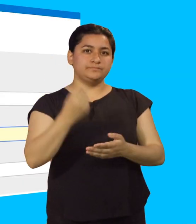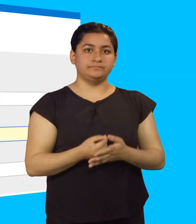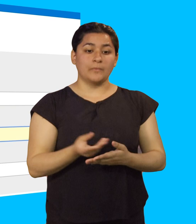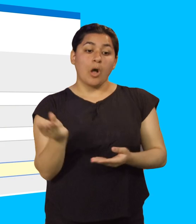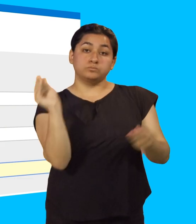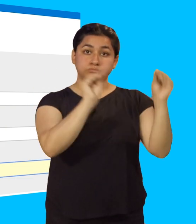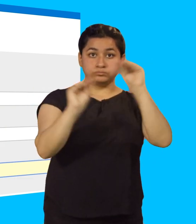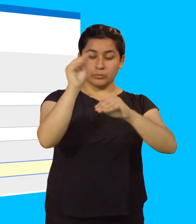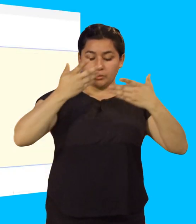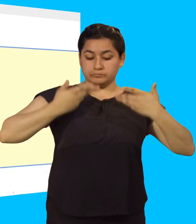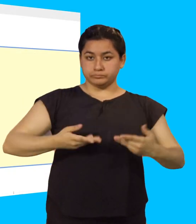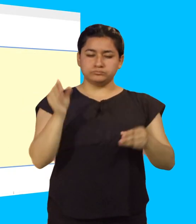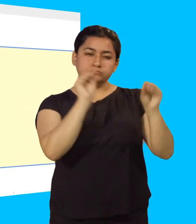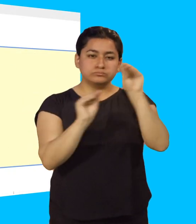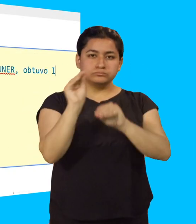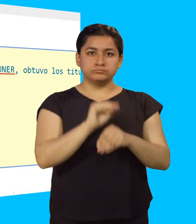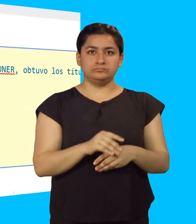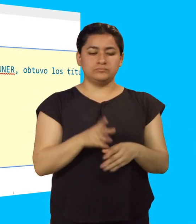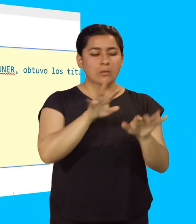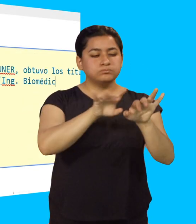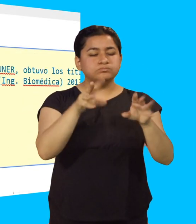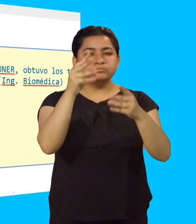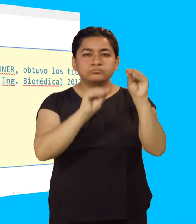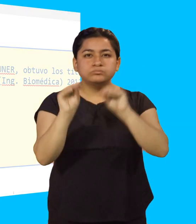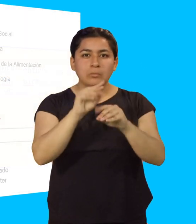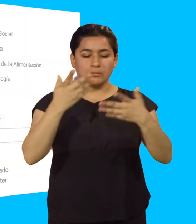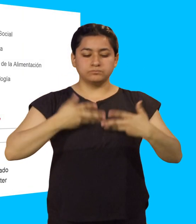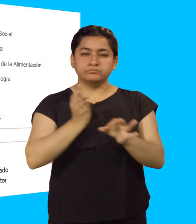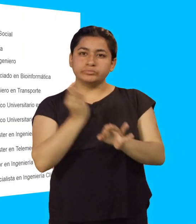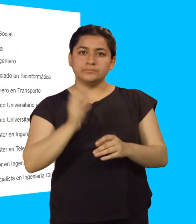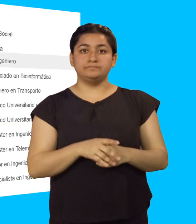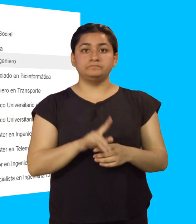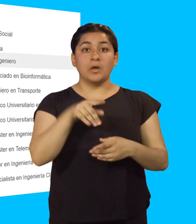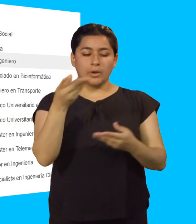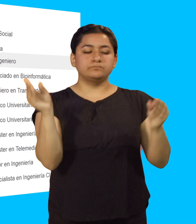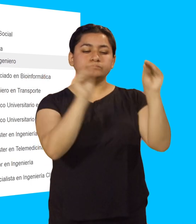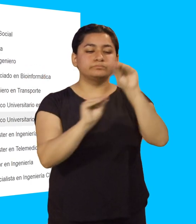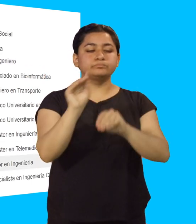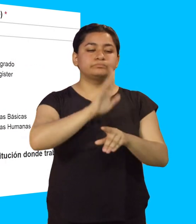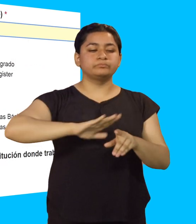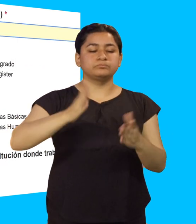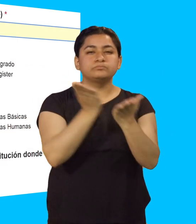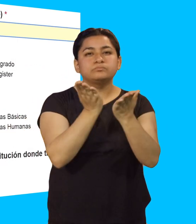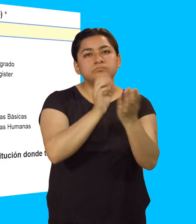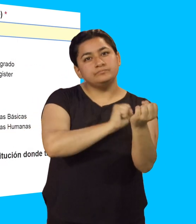Sólo hace falta ingresar tus datos personales, que describas tu perfil profesional. Luego, completar los datos de estudios académicos